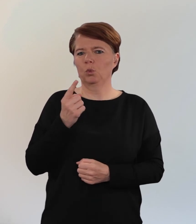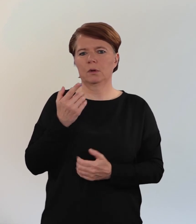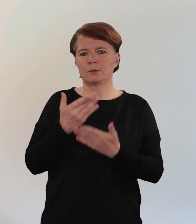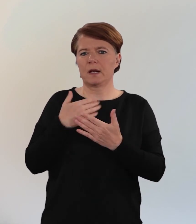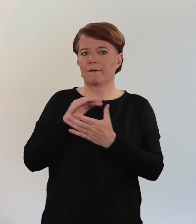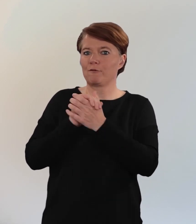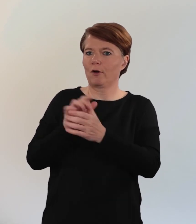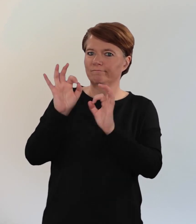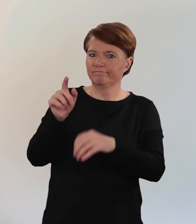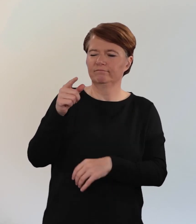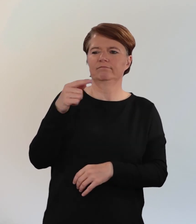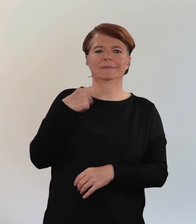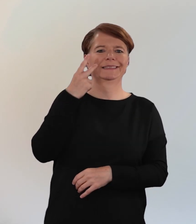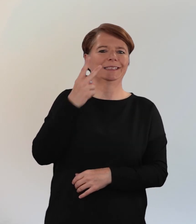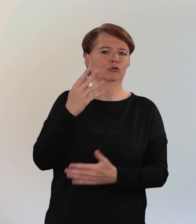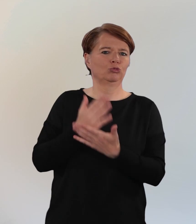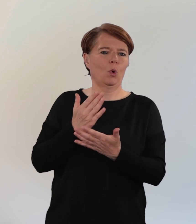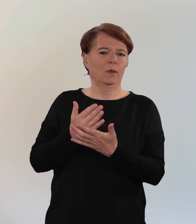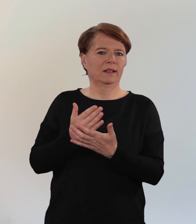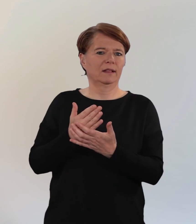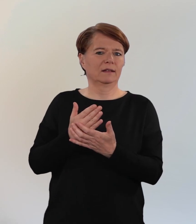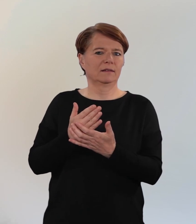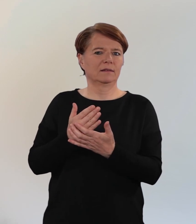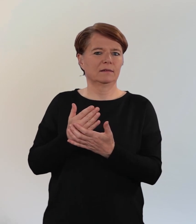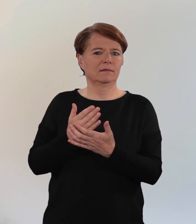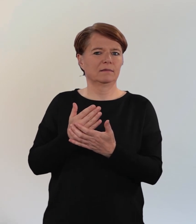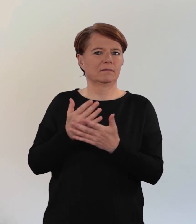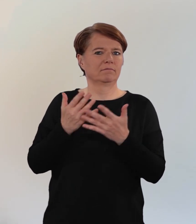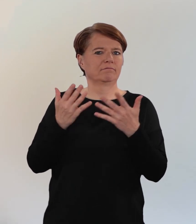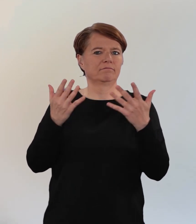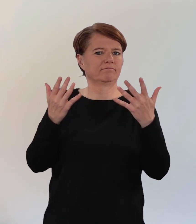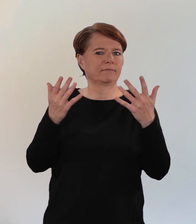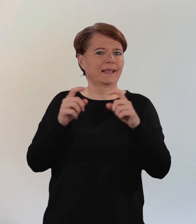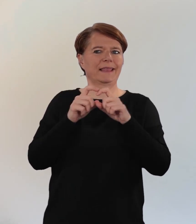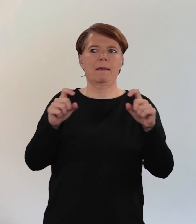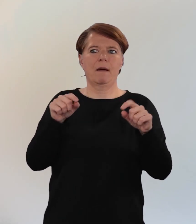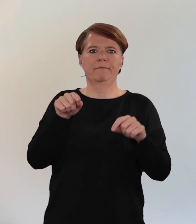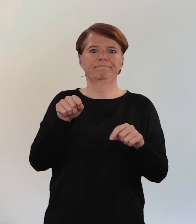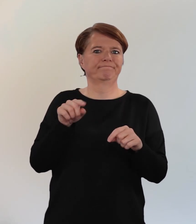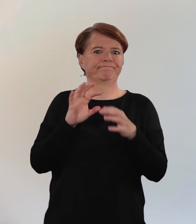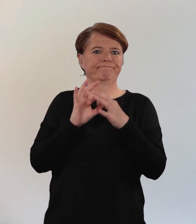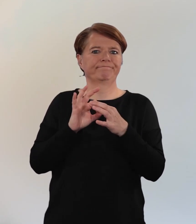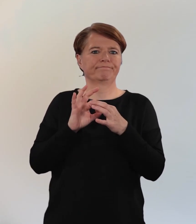bei guten Freunden von mir, so über den Punkt rauszukommen, wo die Behinderung